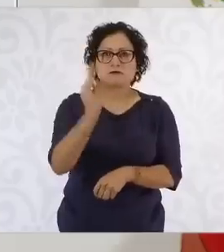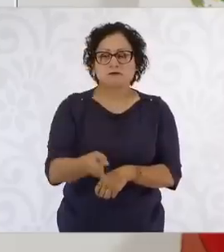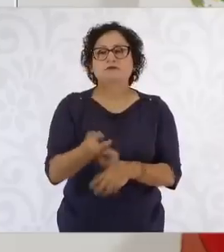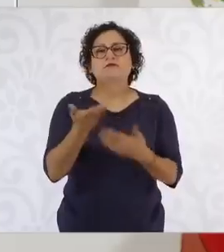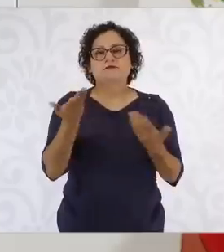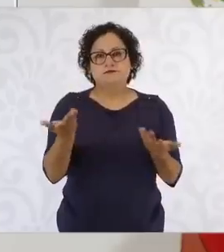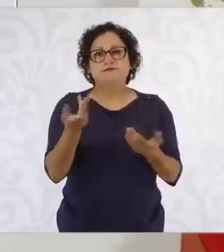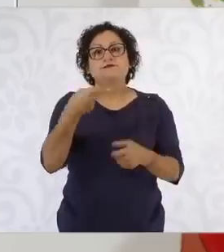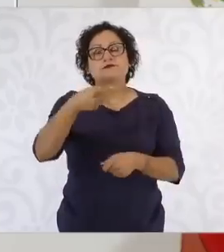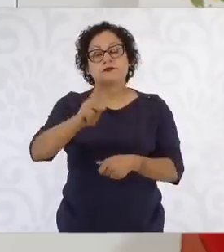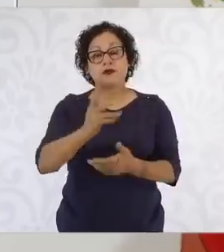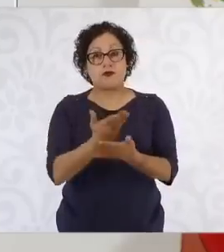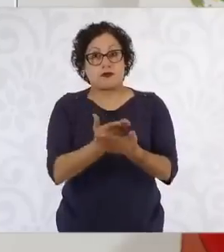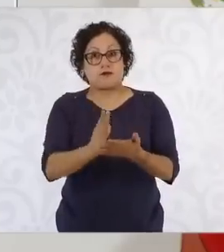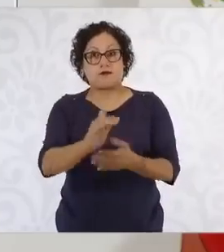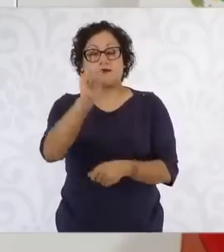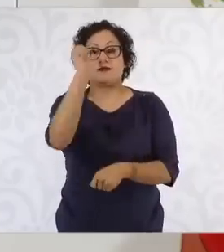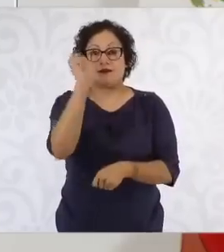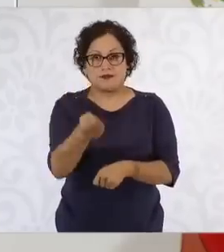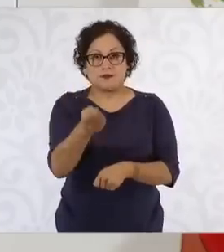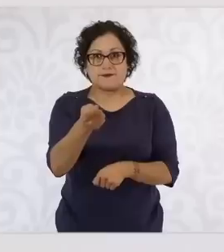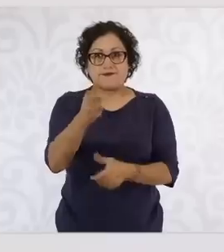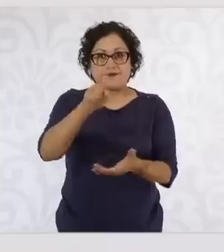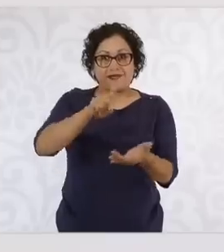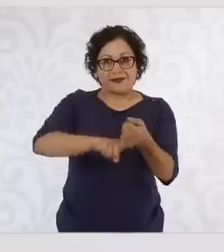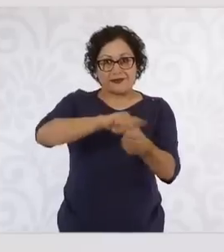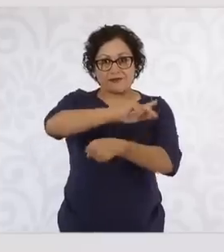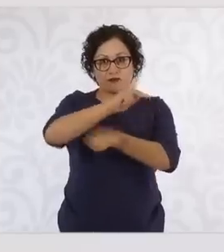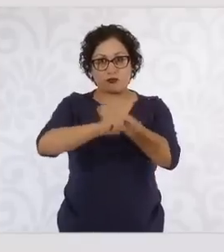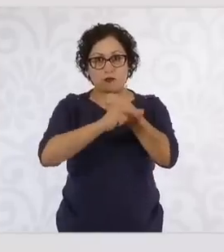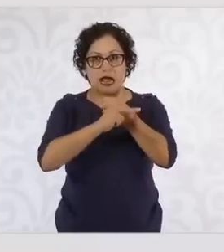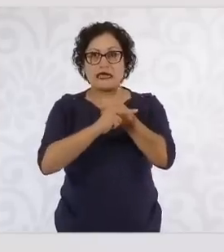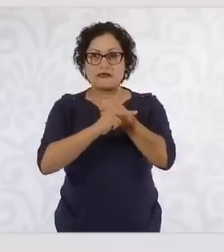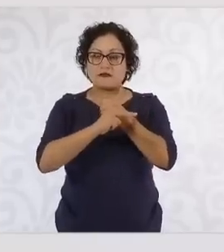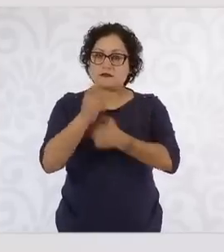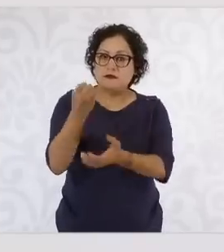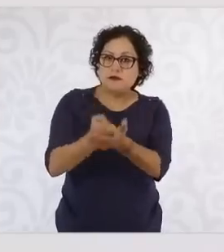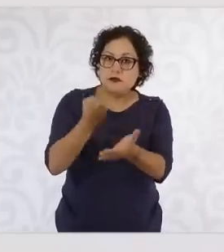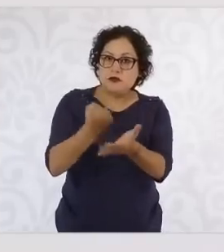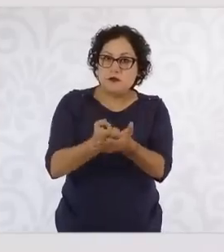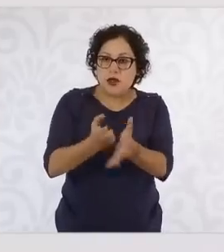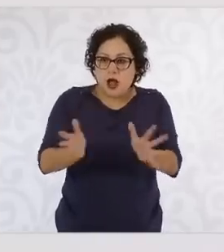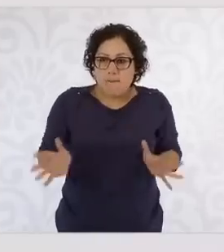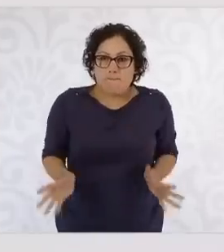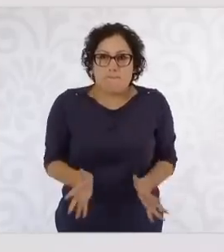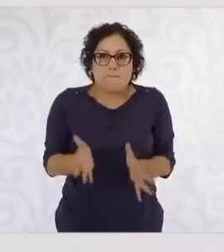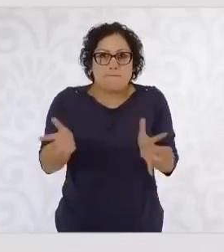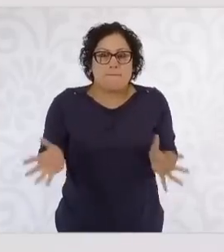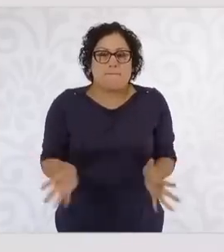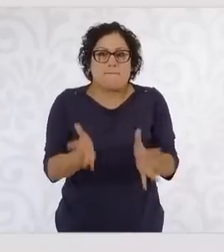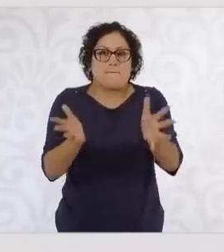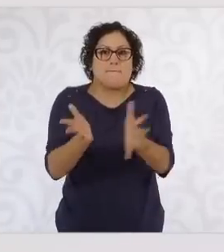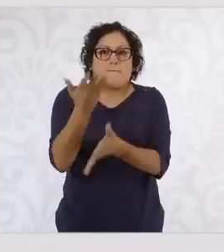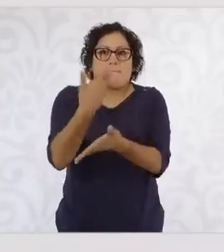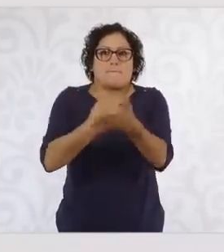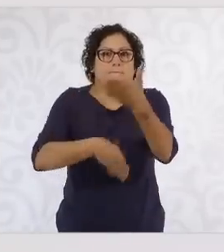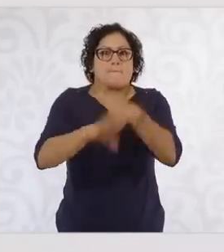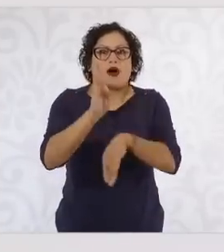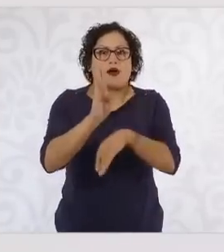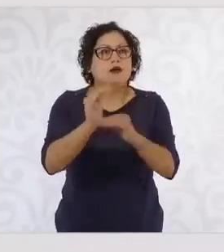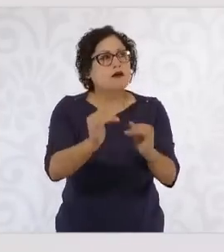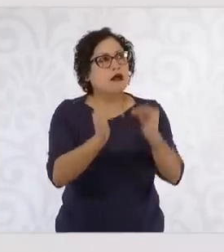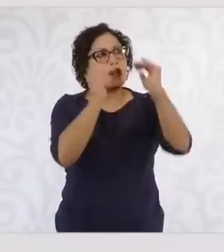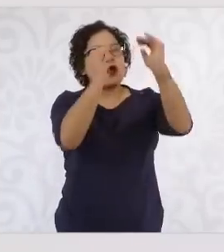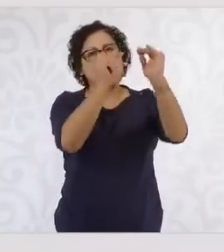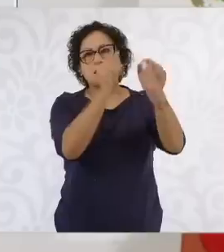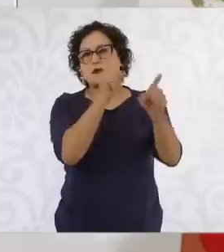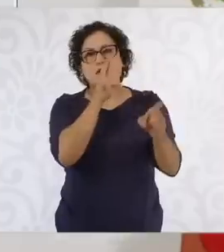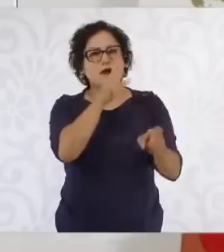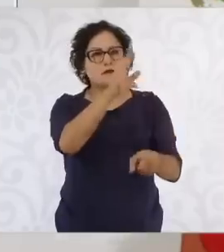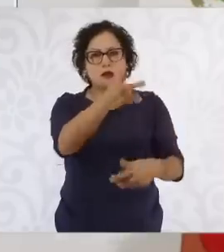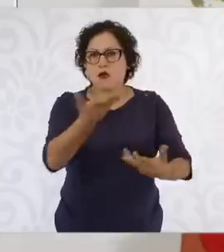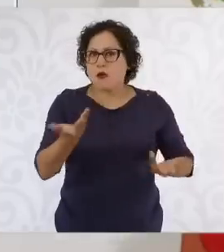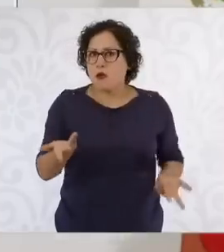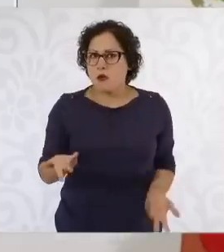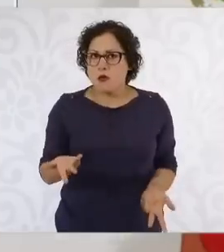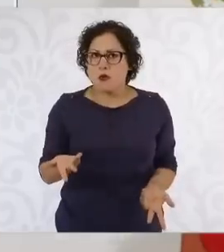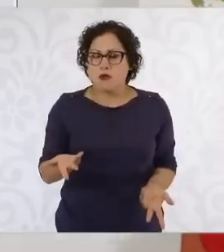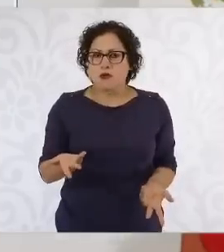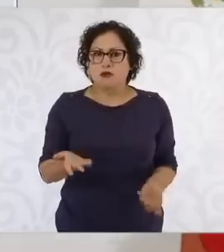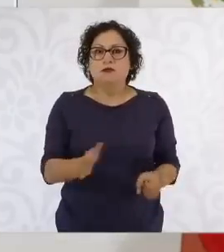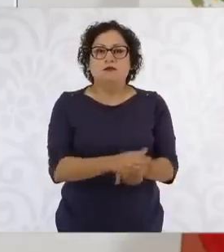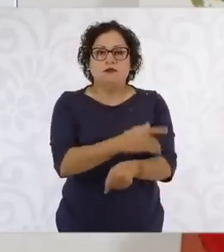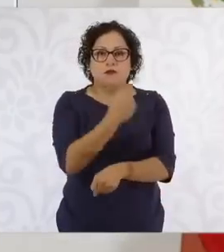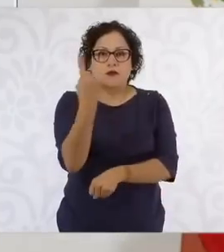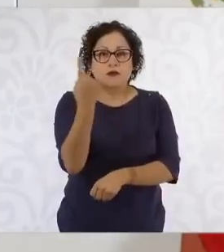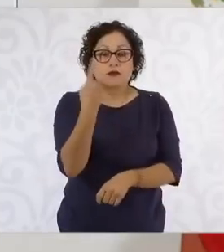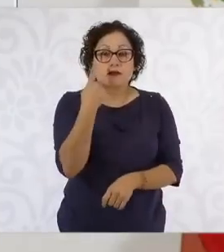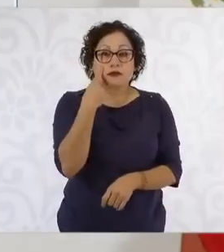potenciarse la economía interna les fue mejor incluso a muchos arriba porque cuando hay eh